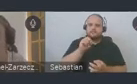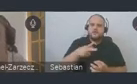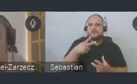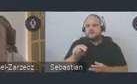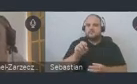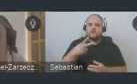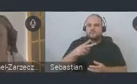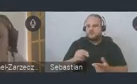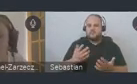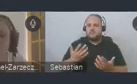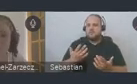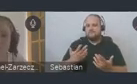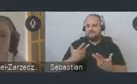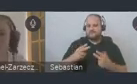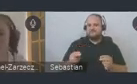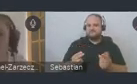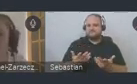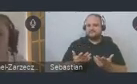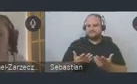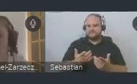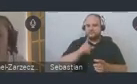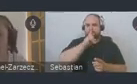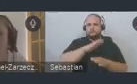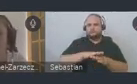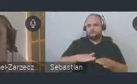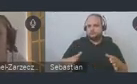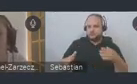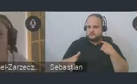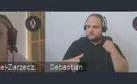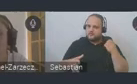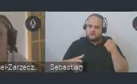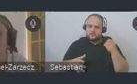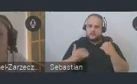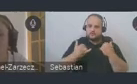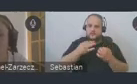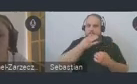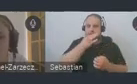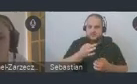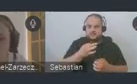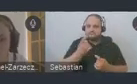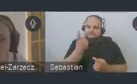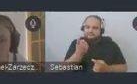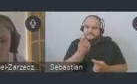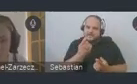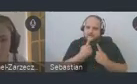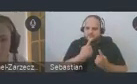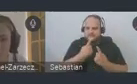bo wtedy ktoś nam odpowie "tak" albo "nie" i jest cisza. A jak zadamy pytanie otwarte, to prowokujemy do dyskusji.